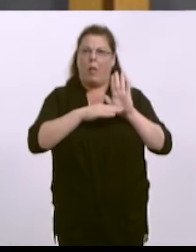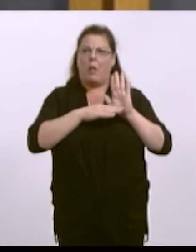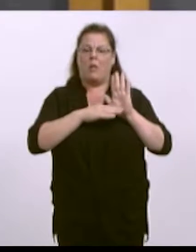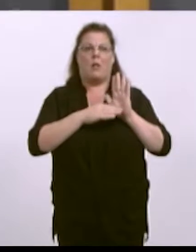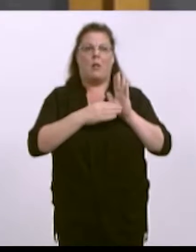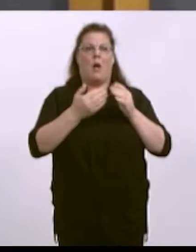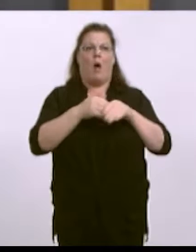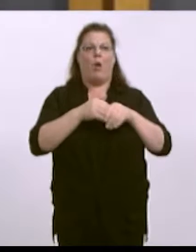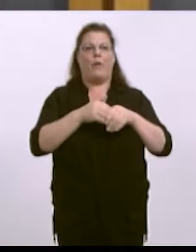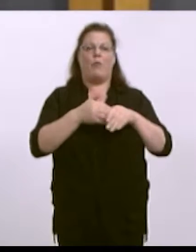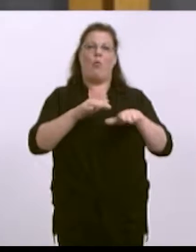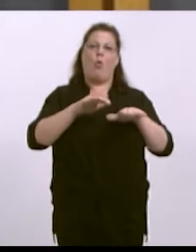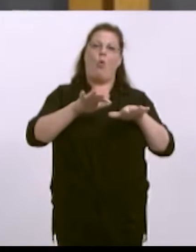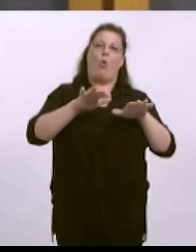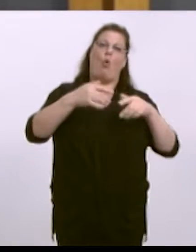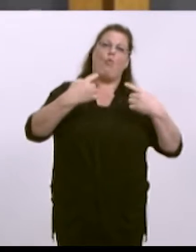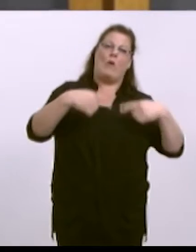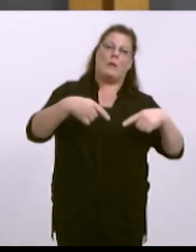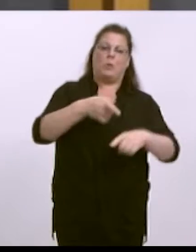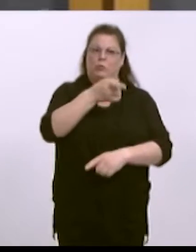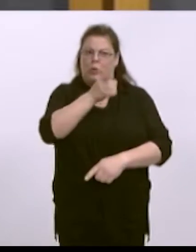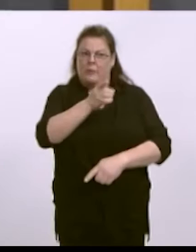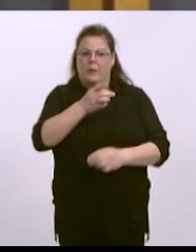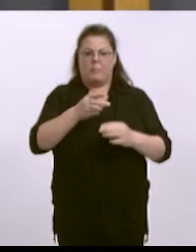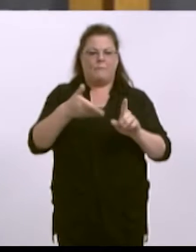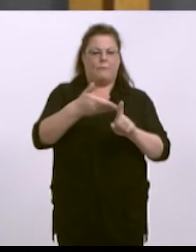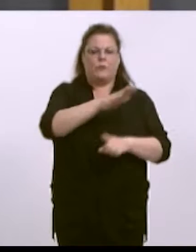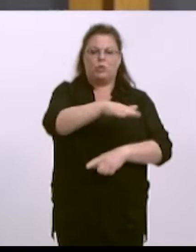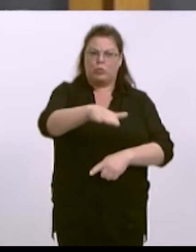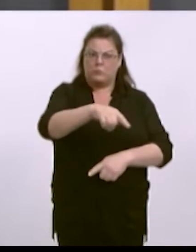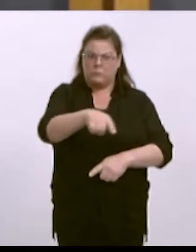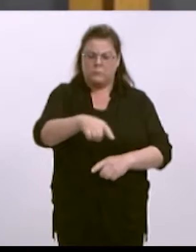chi gadarnhau, yn ystod tymor y Cynulliad hwn, eich bod chiín dal, fel Prif Weinidog,